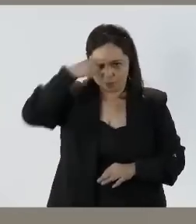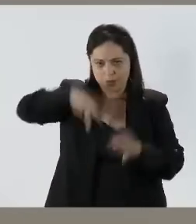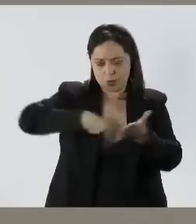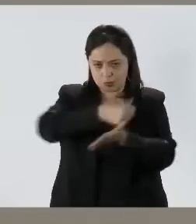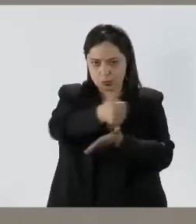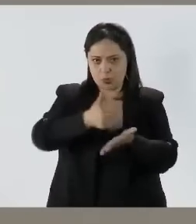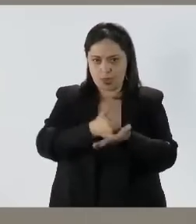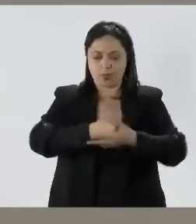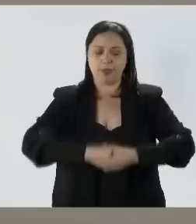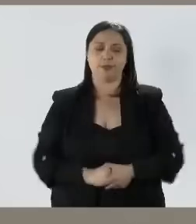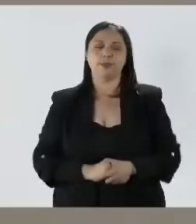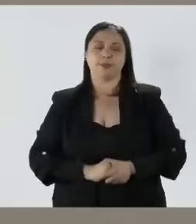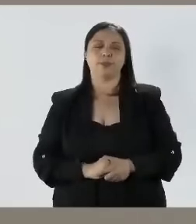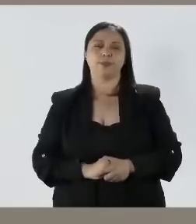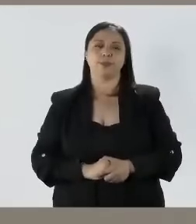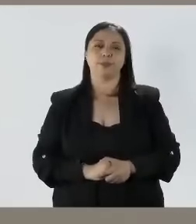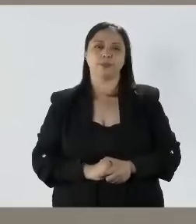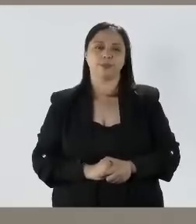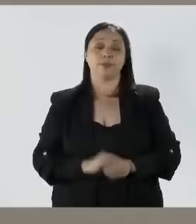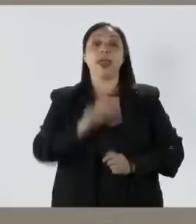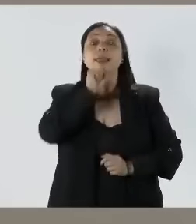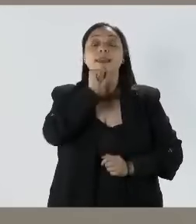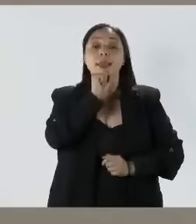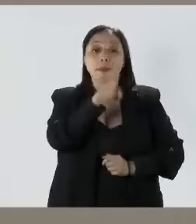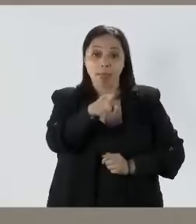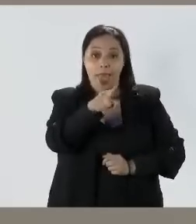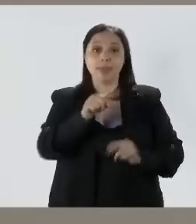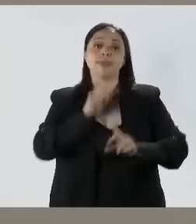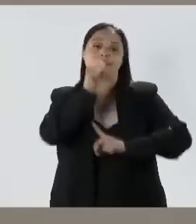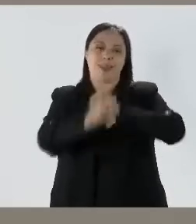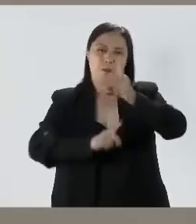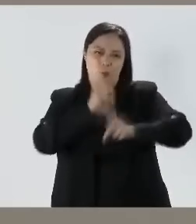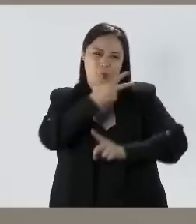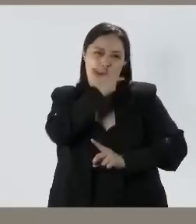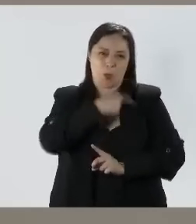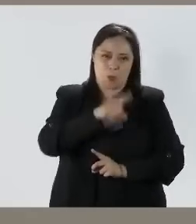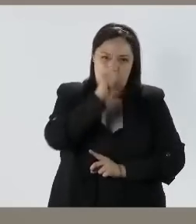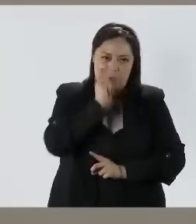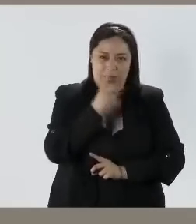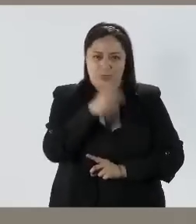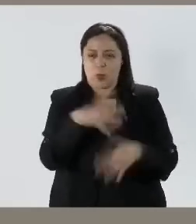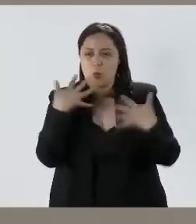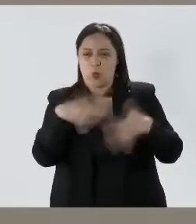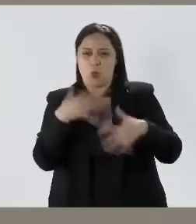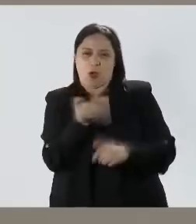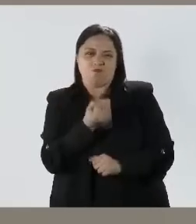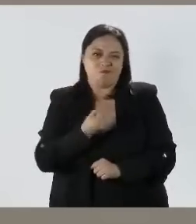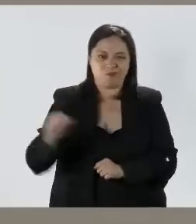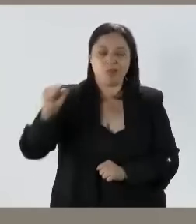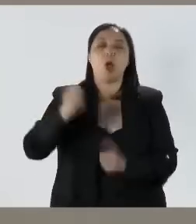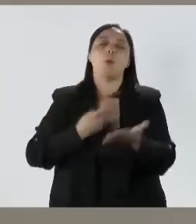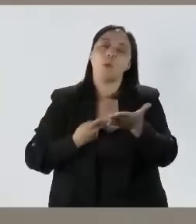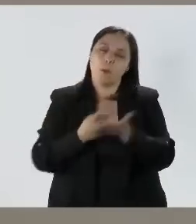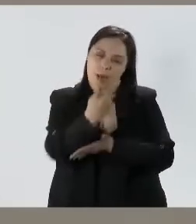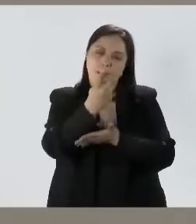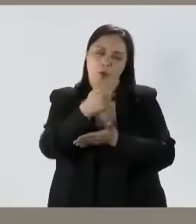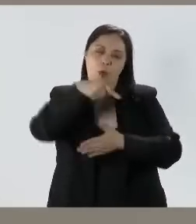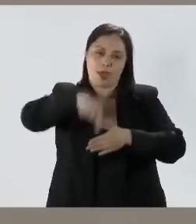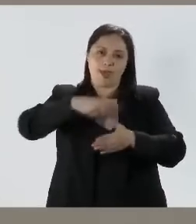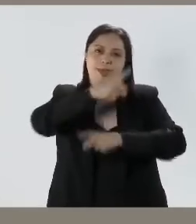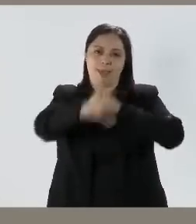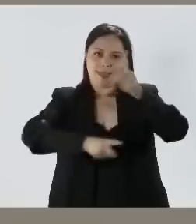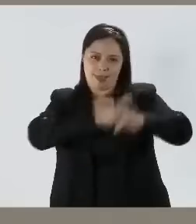conocimos a los mejores deportistas con un premio estatal del deporte y nos comprometemos a hacer de